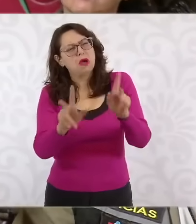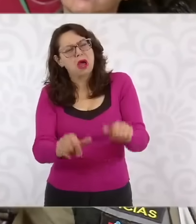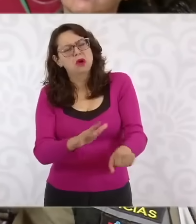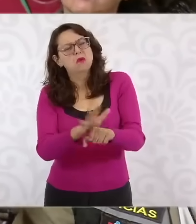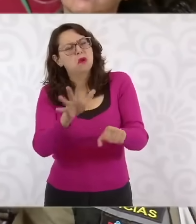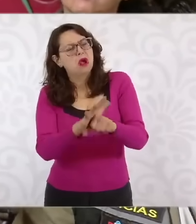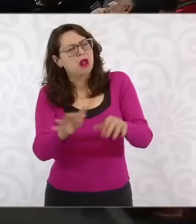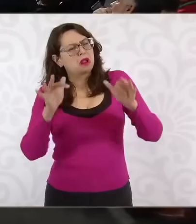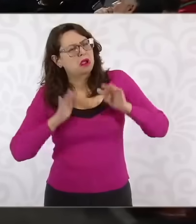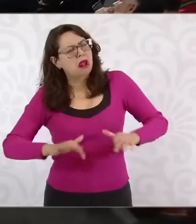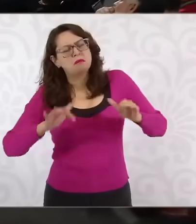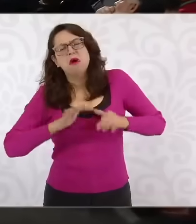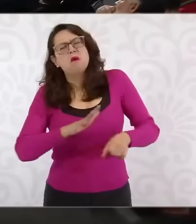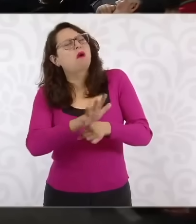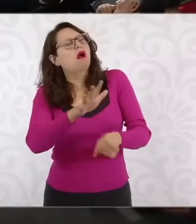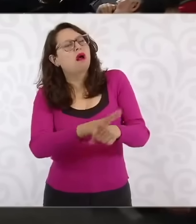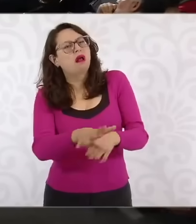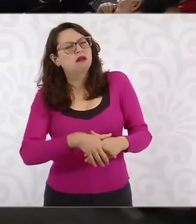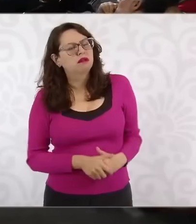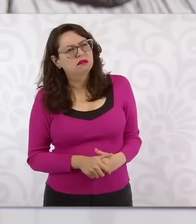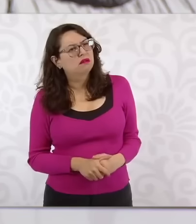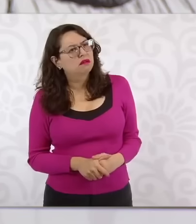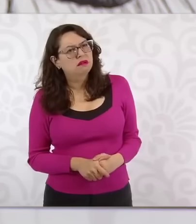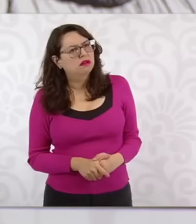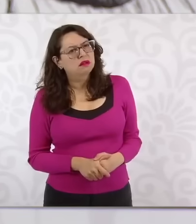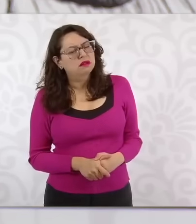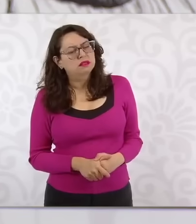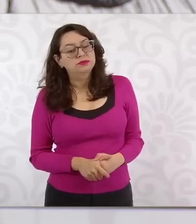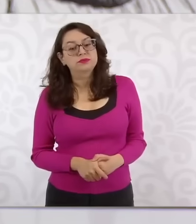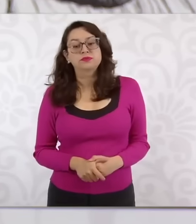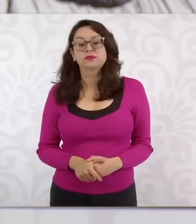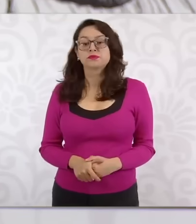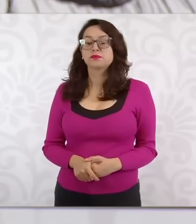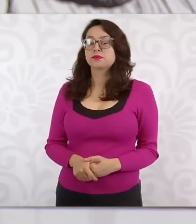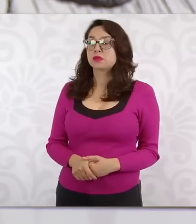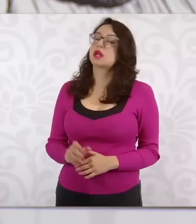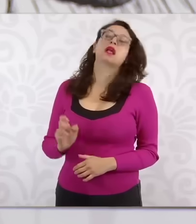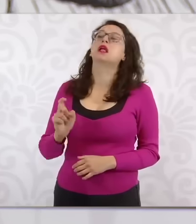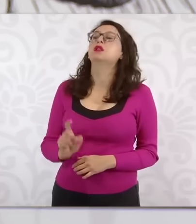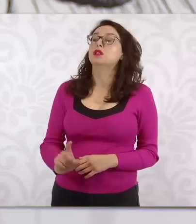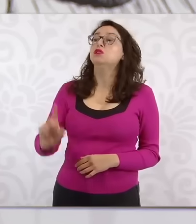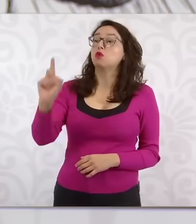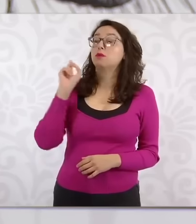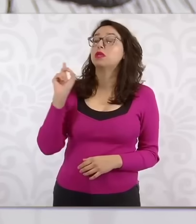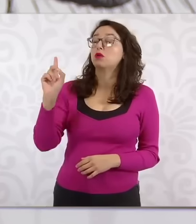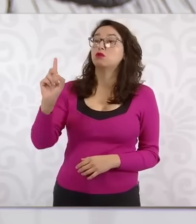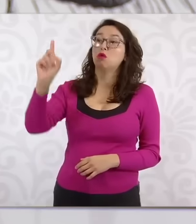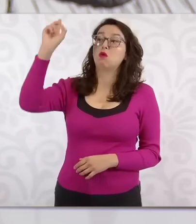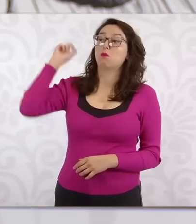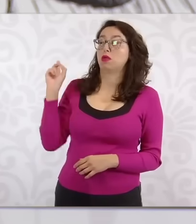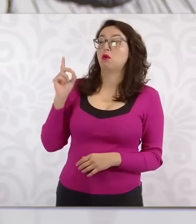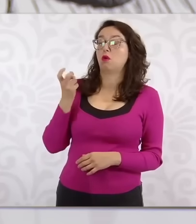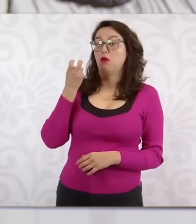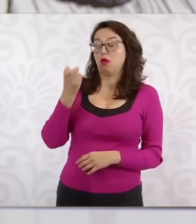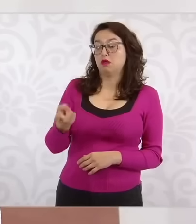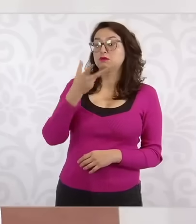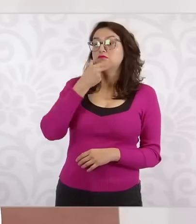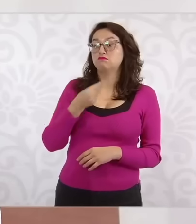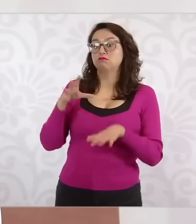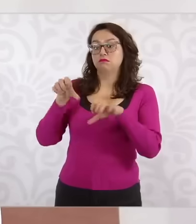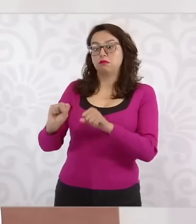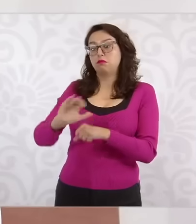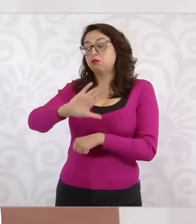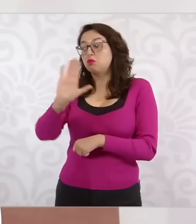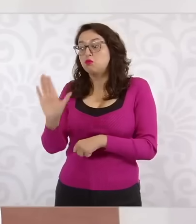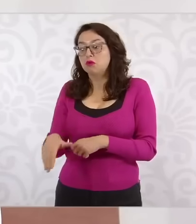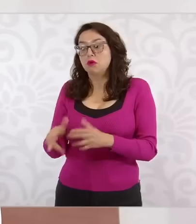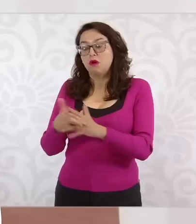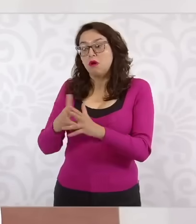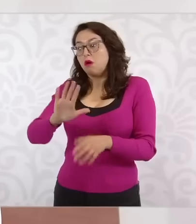Bueno, el domingo pues hubo episodios de quema de vehículos, eh, y lamentablemente y tristemente de